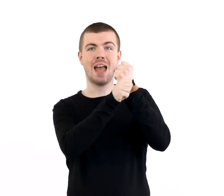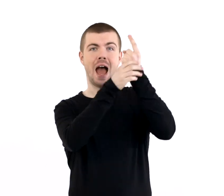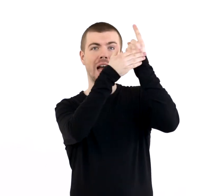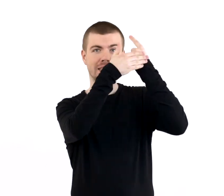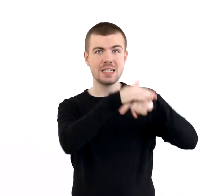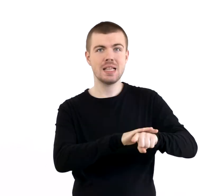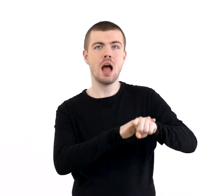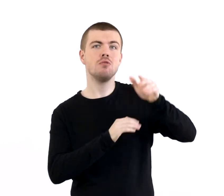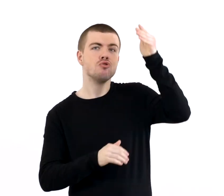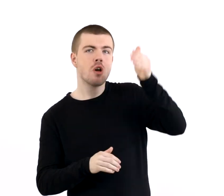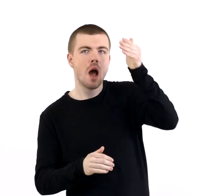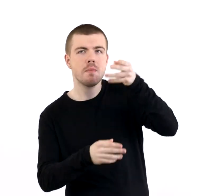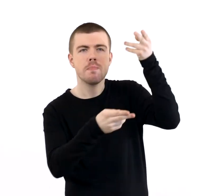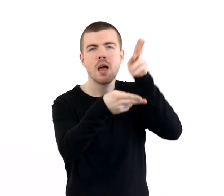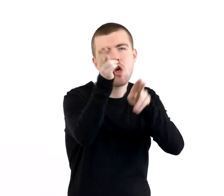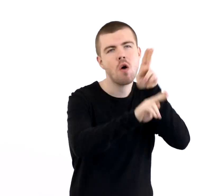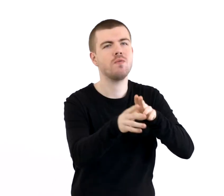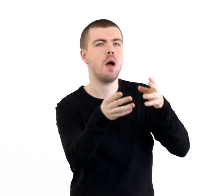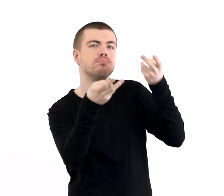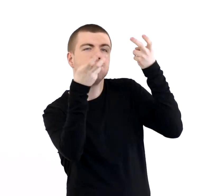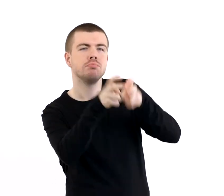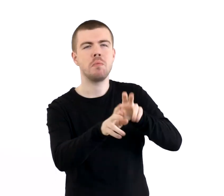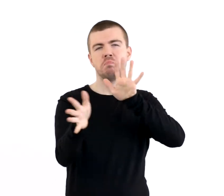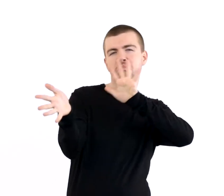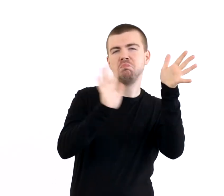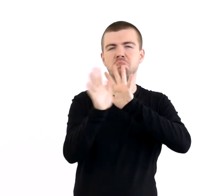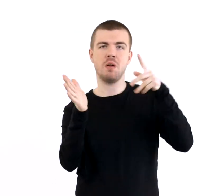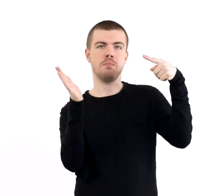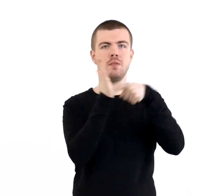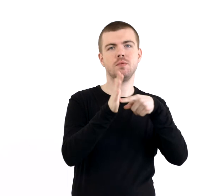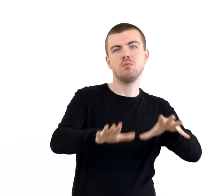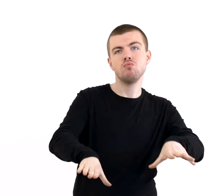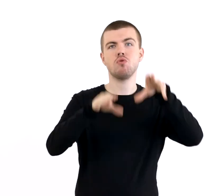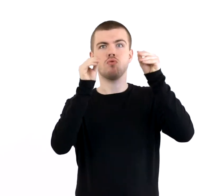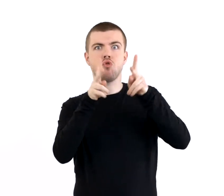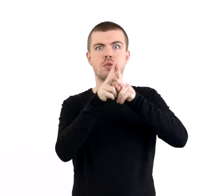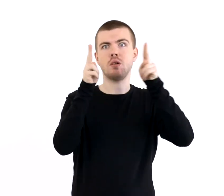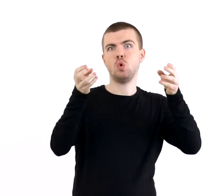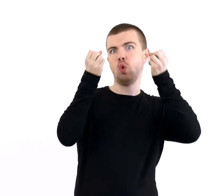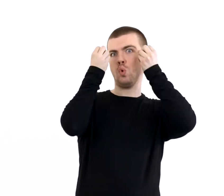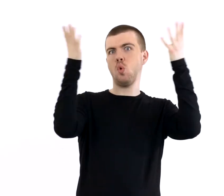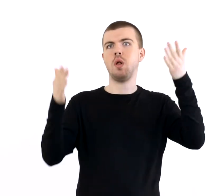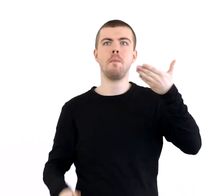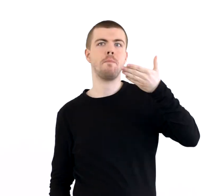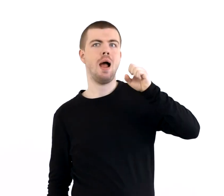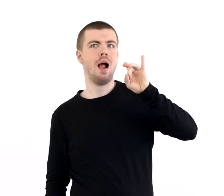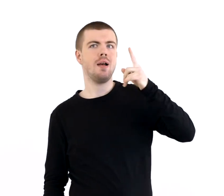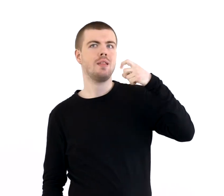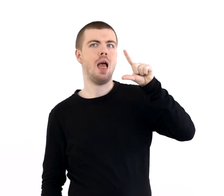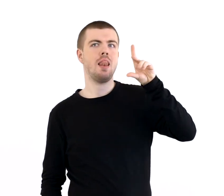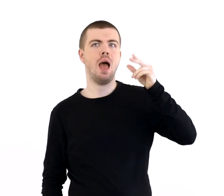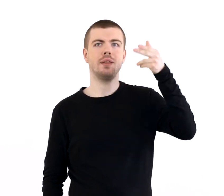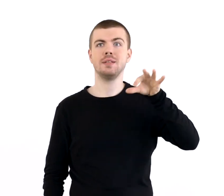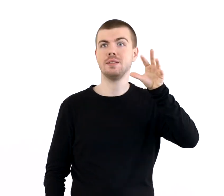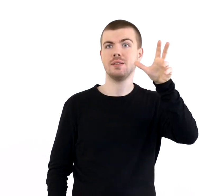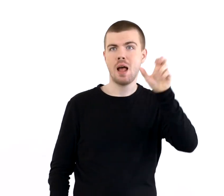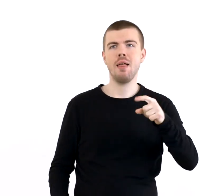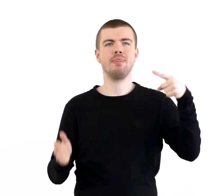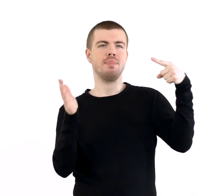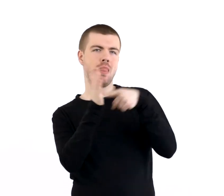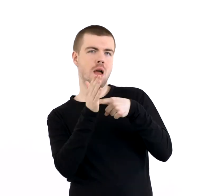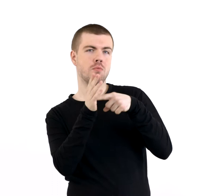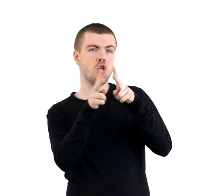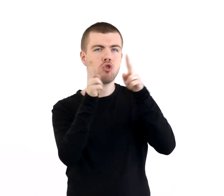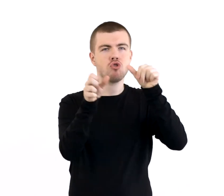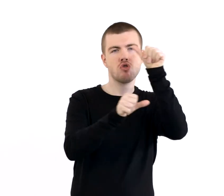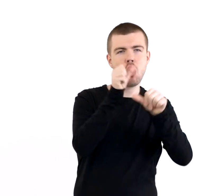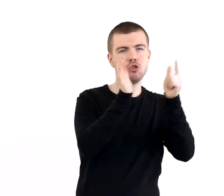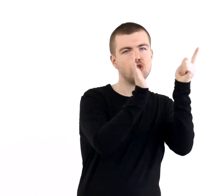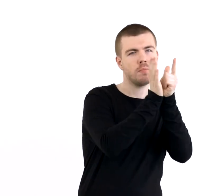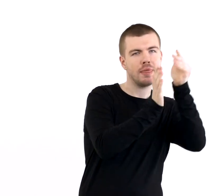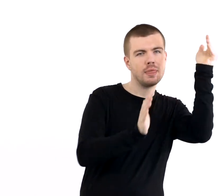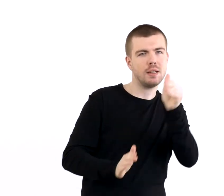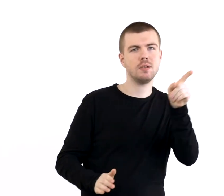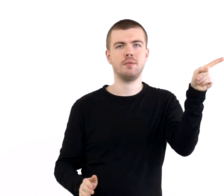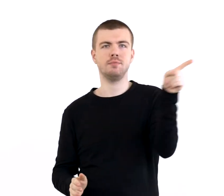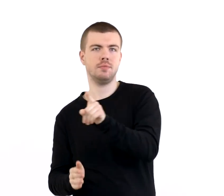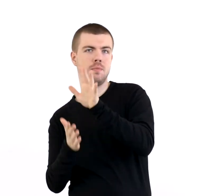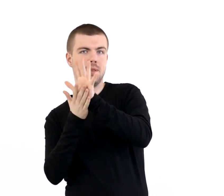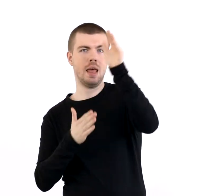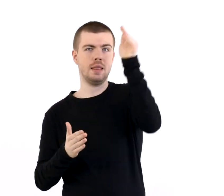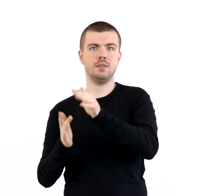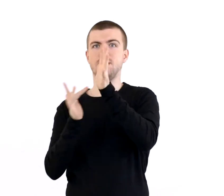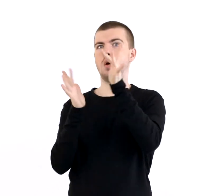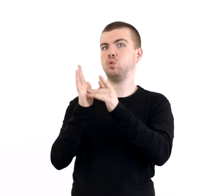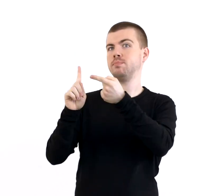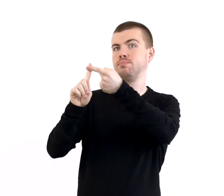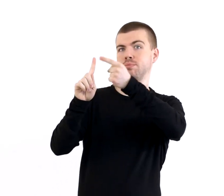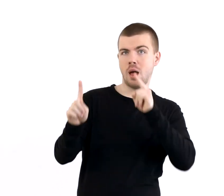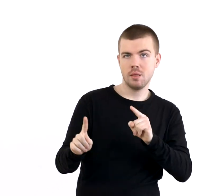Malowidła na ścianach jaskini powstały prawdopodobnie we wczesnym okresie kultury magdaleńskiej (17 000 – 15 000 p.n.e.)